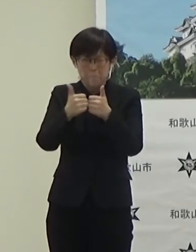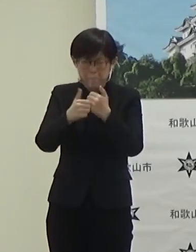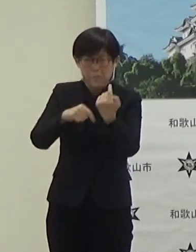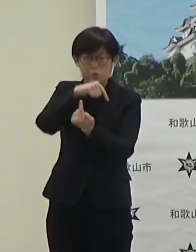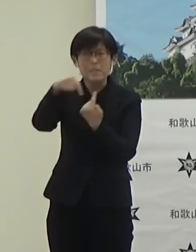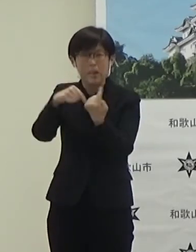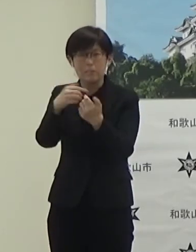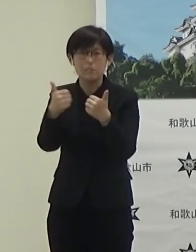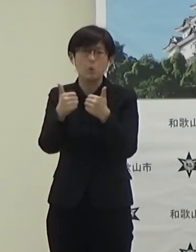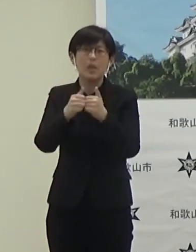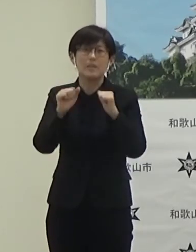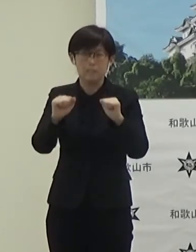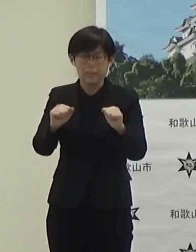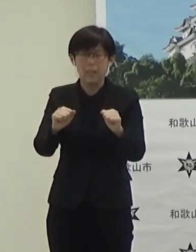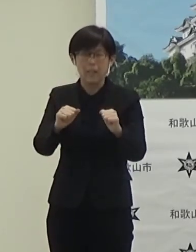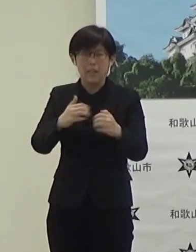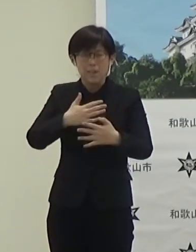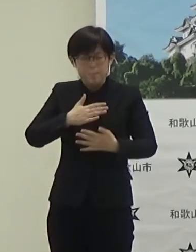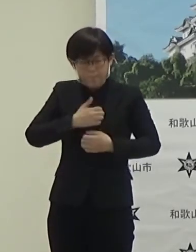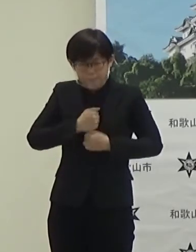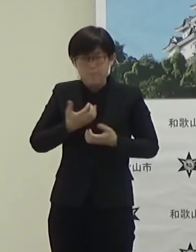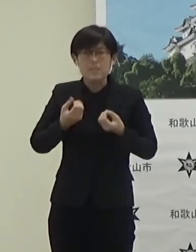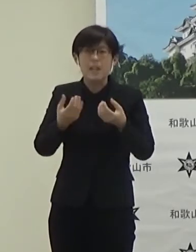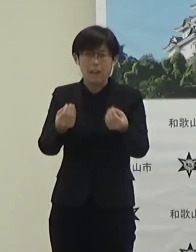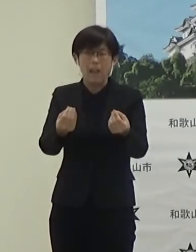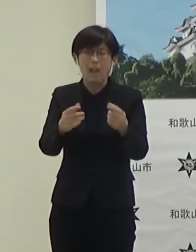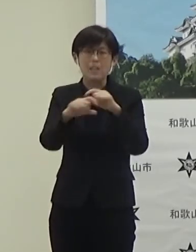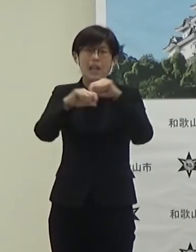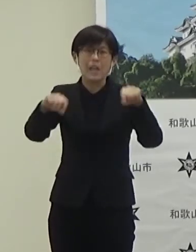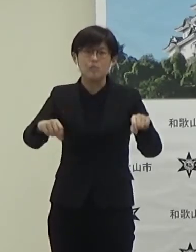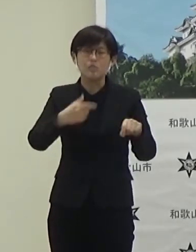に契約していただきたいという のが一つでございます